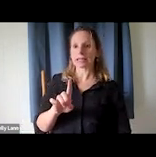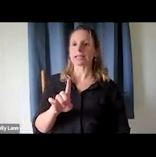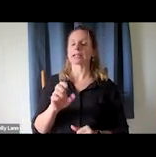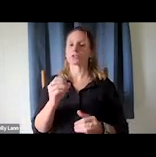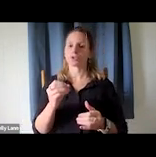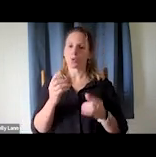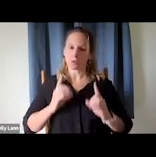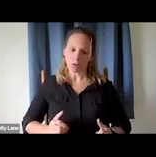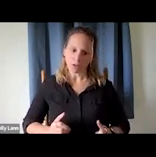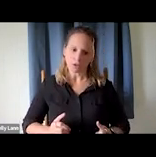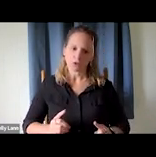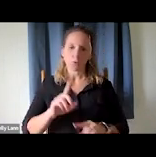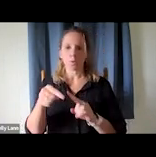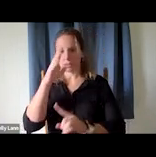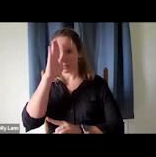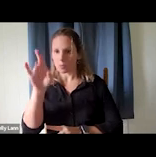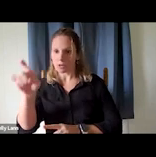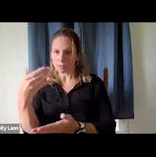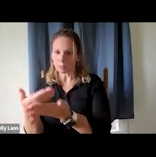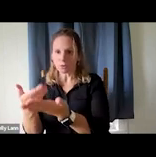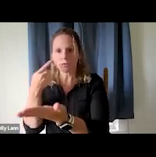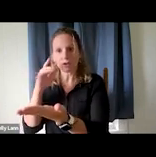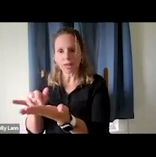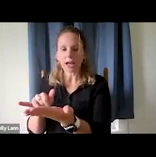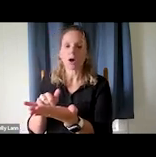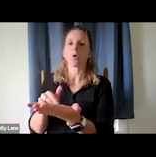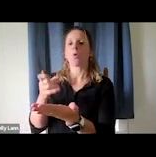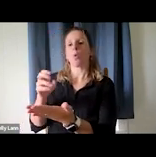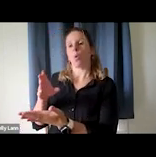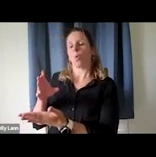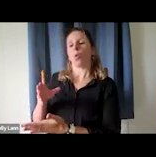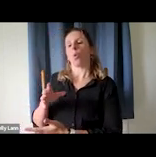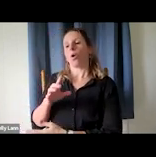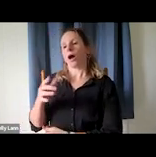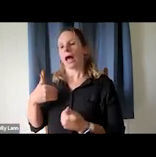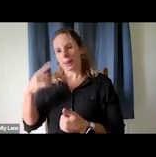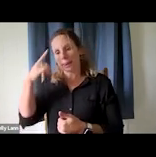mientras estaban sobrios o mientras no consumían. Y entonces, en esos casos...